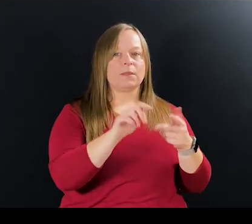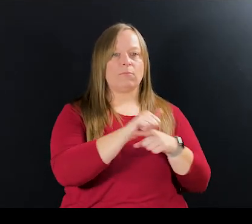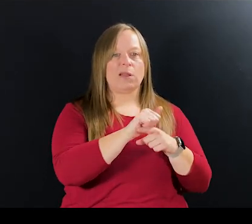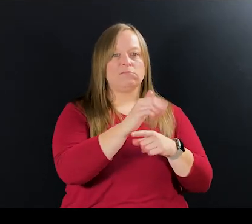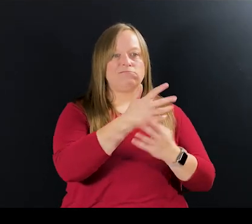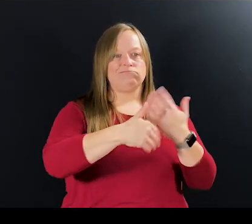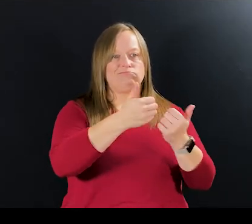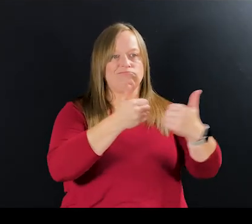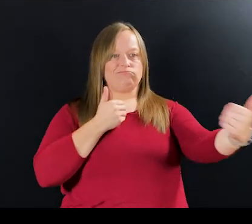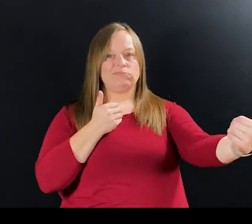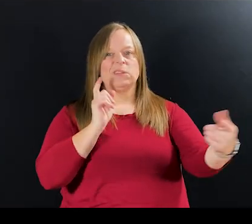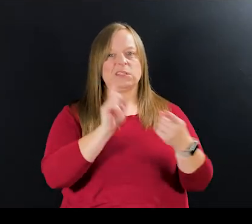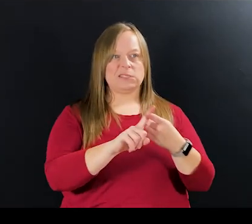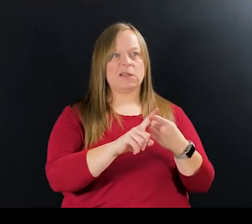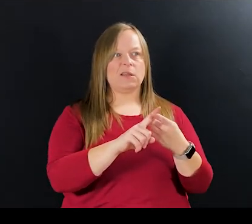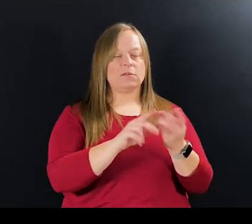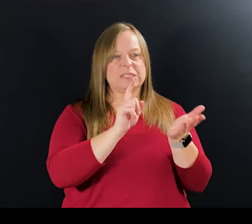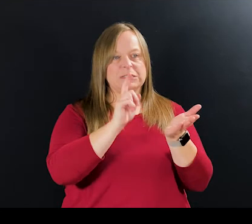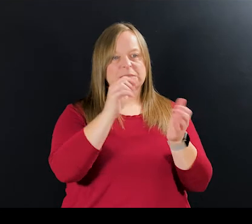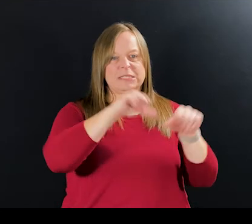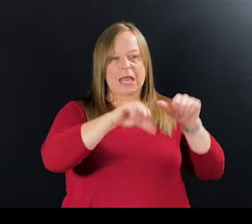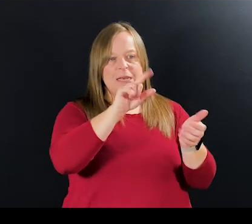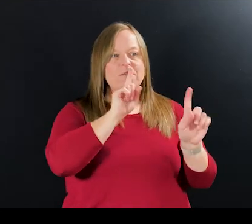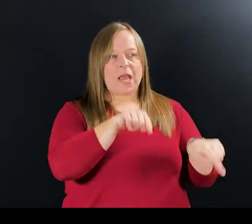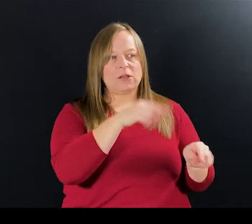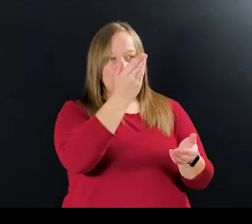y distanciarse socialmente hasta que haya una respuesta científica.